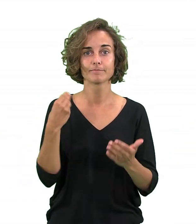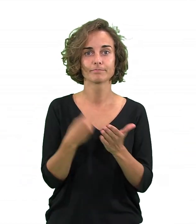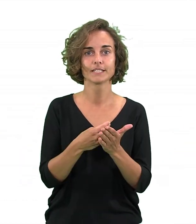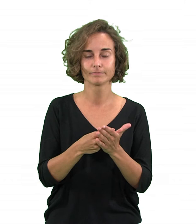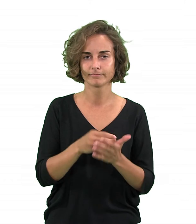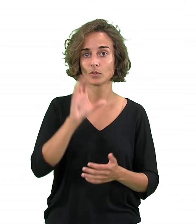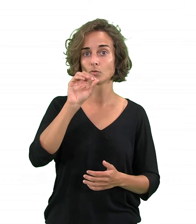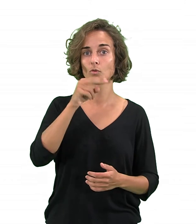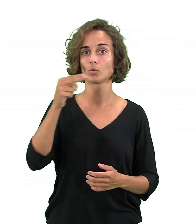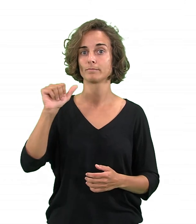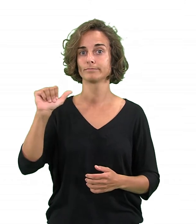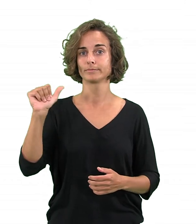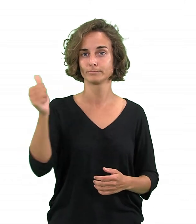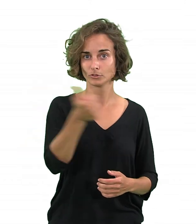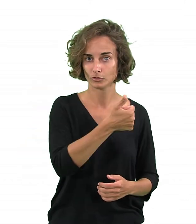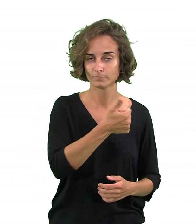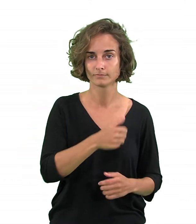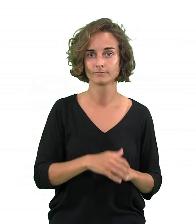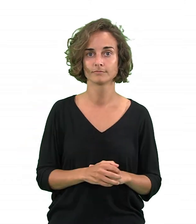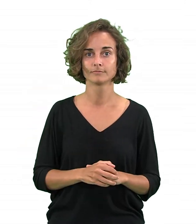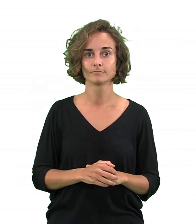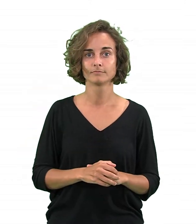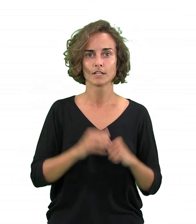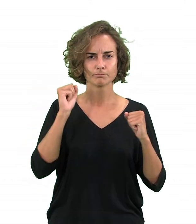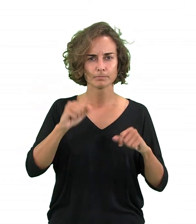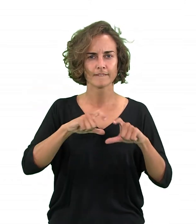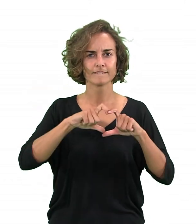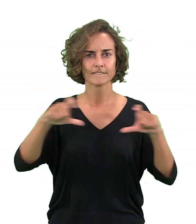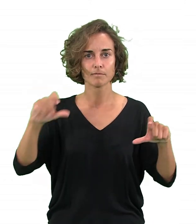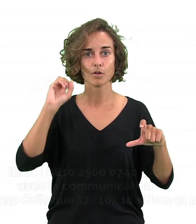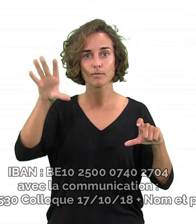Le prix incluant les pauses café et le lunch est de 30 euros. Il est possible de payer son entrée par virement.